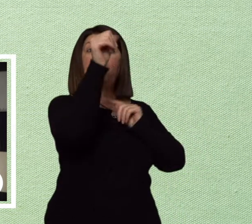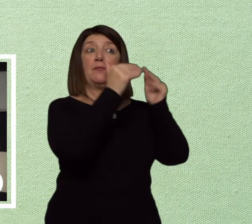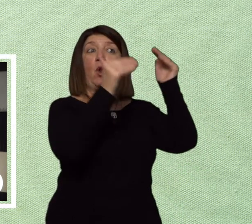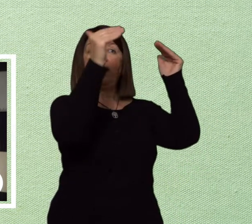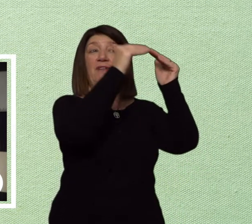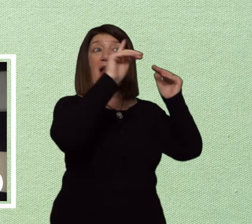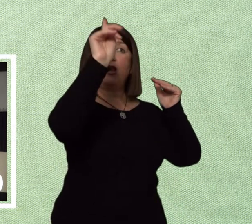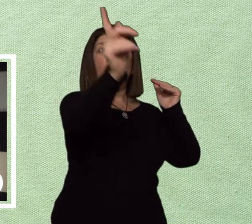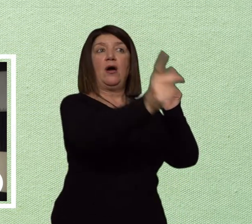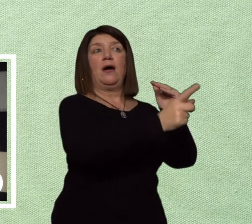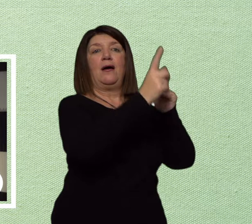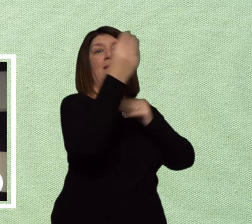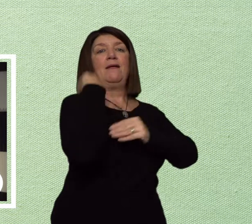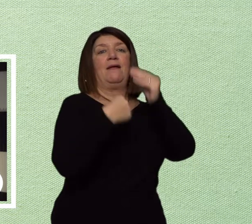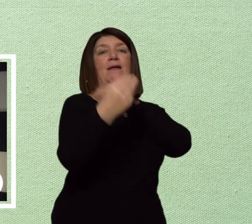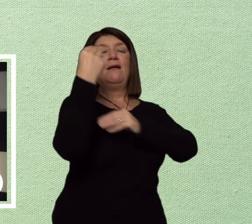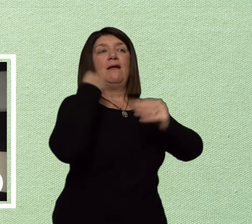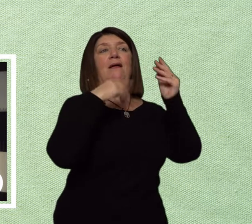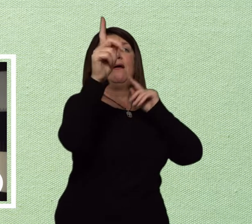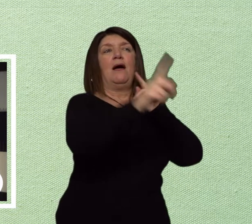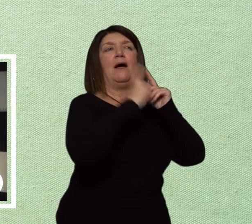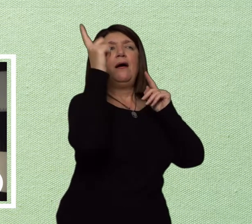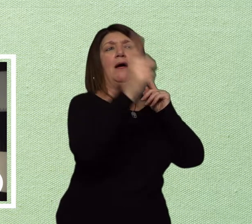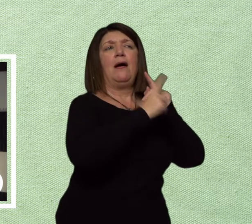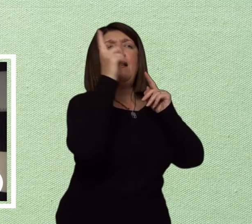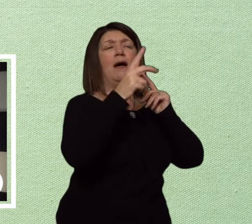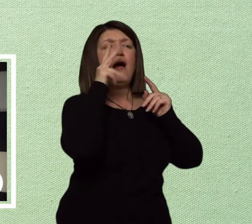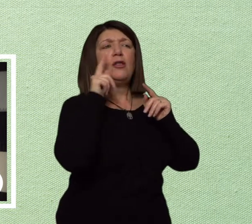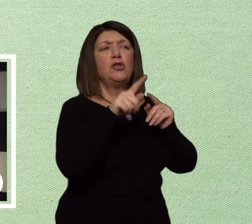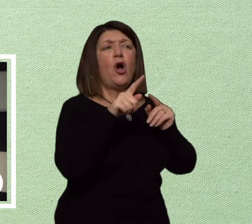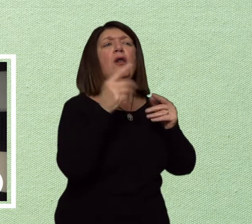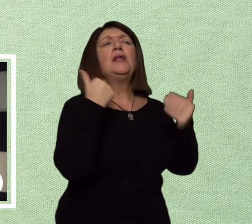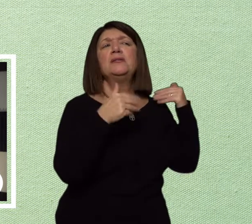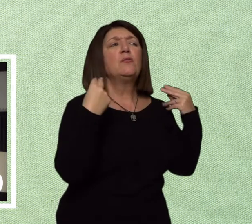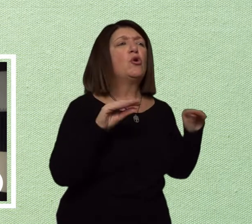della donna potesse essere fornito e quindi poi ha preso completamente l'avvio nell'anno